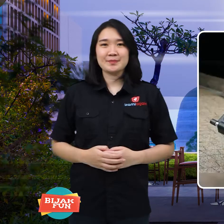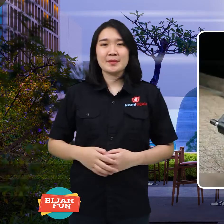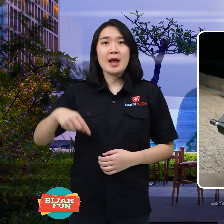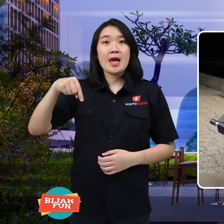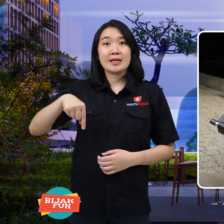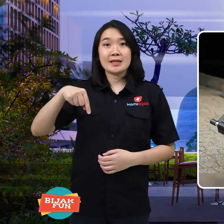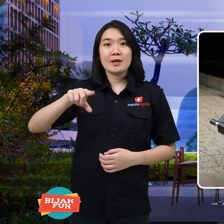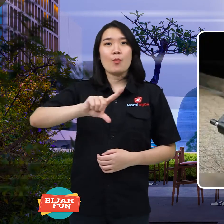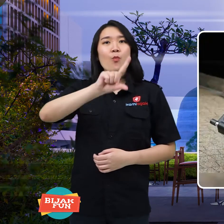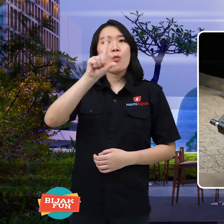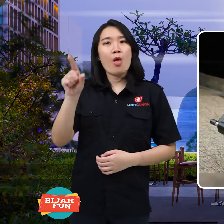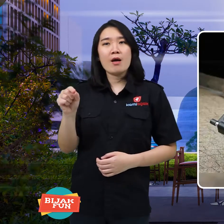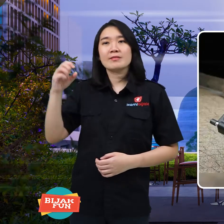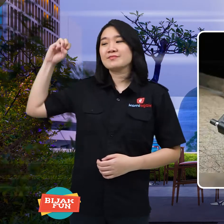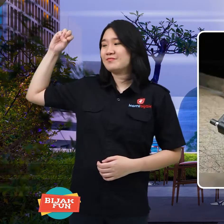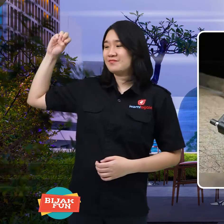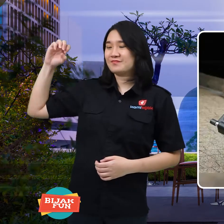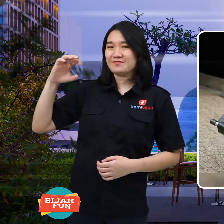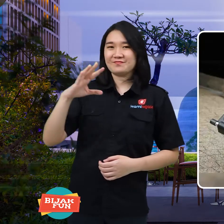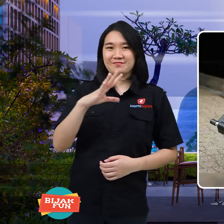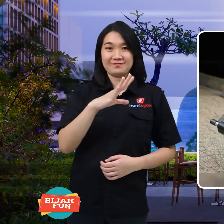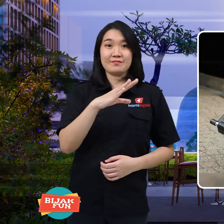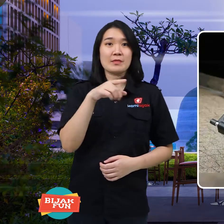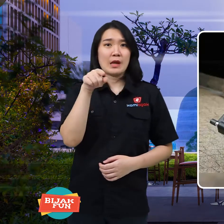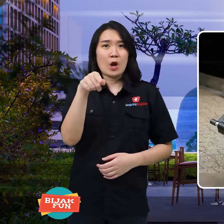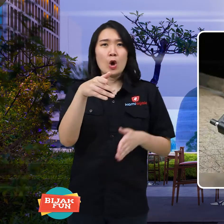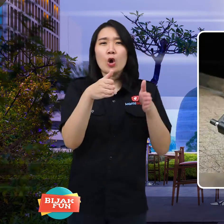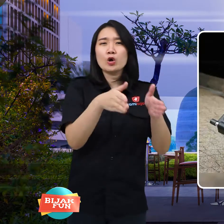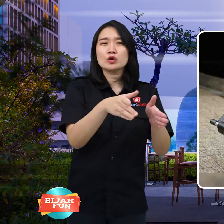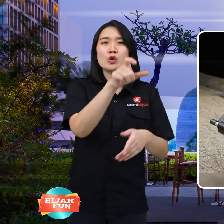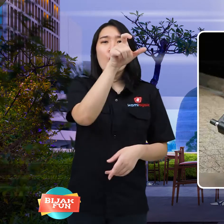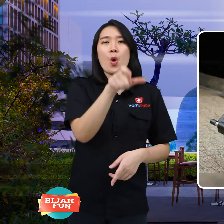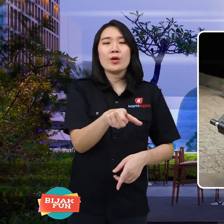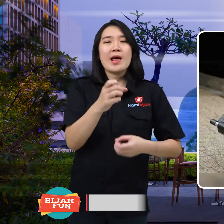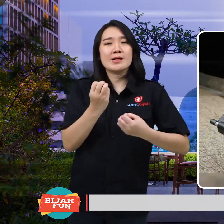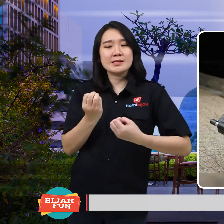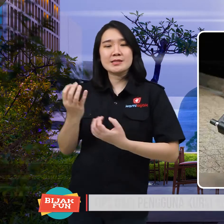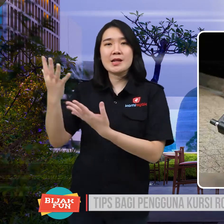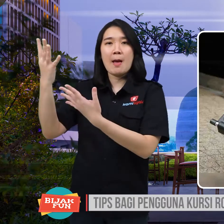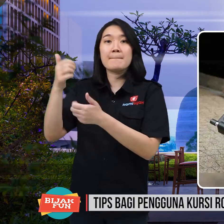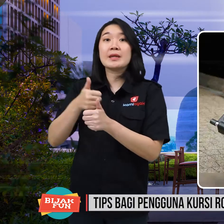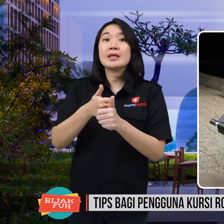Bulan Ramadan adalah bulan berpuasa secara penuh bagi yang muslim.